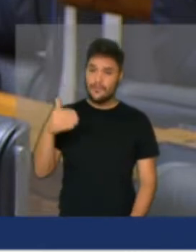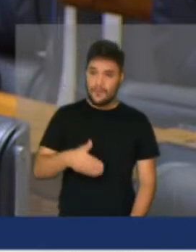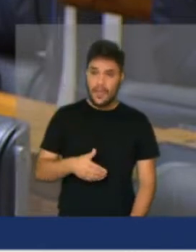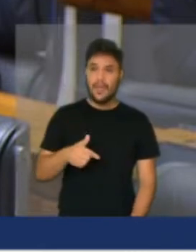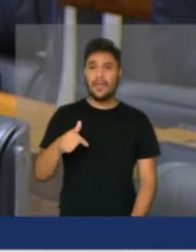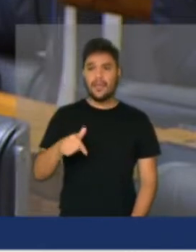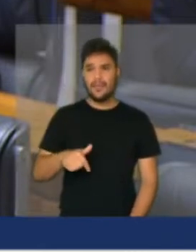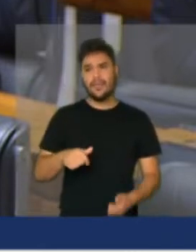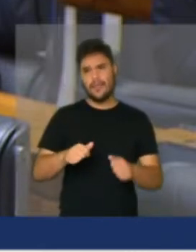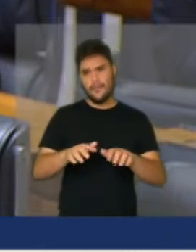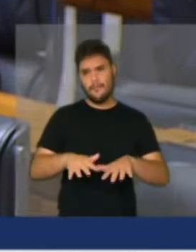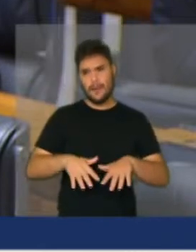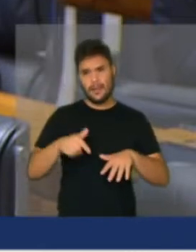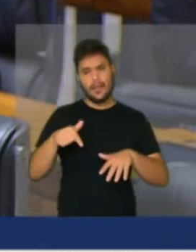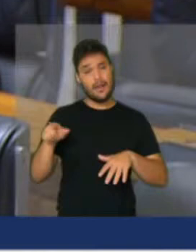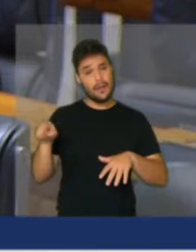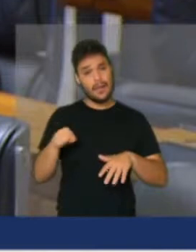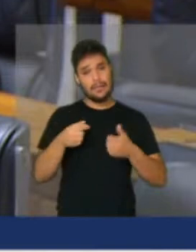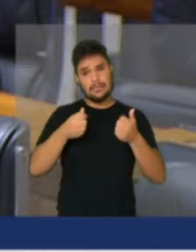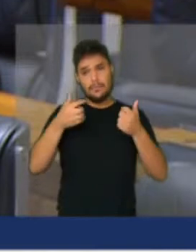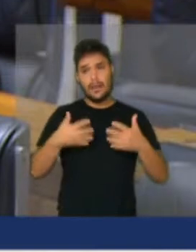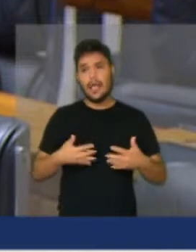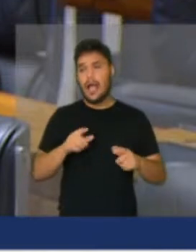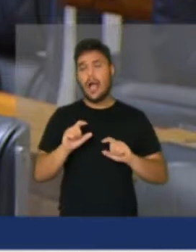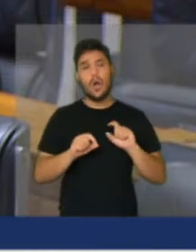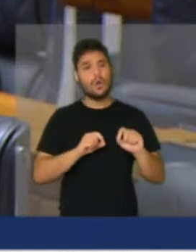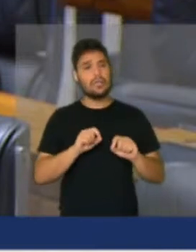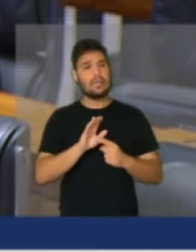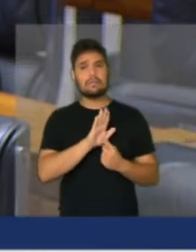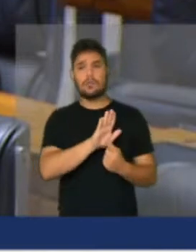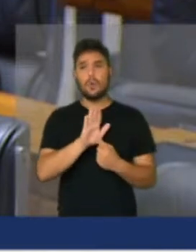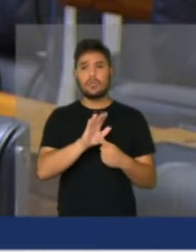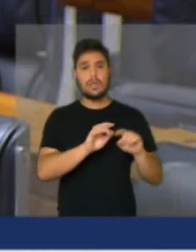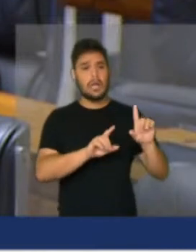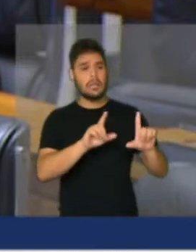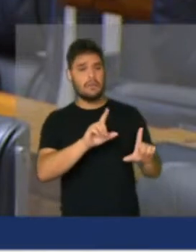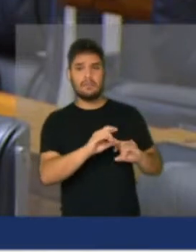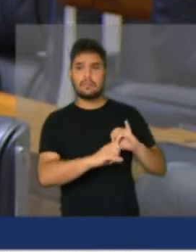IMPRENSA E... E AGIR COM A SERIEDADE QUE ESSE MOMENTO PRECISA. ENTÃO... DEVIDO A ESSE NÃO ENTENDIMENTO E DA